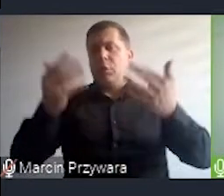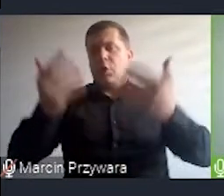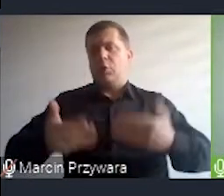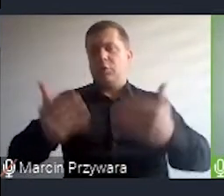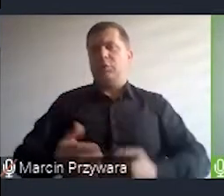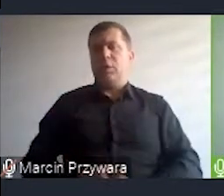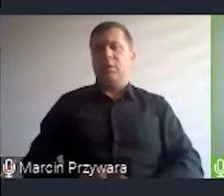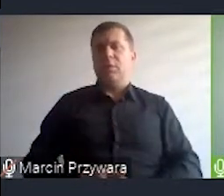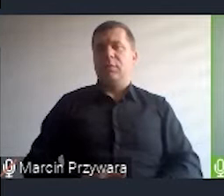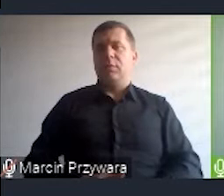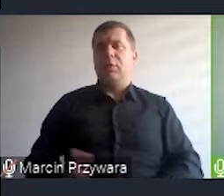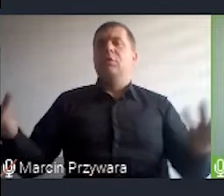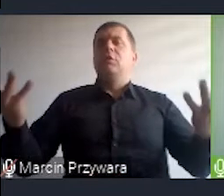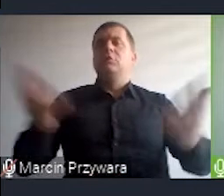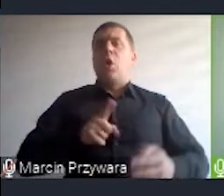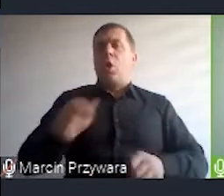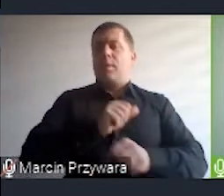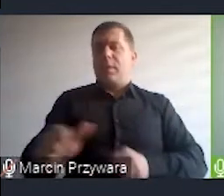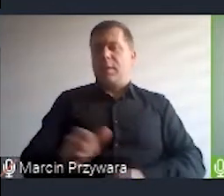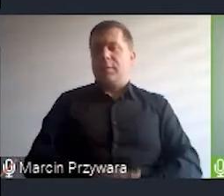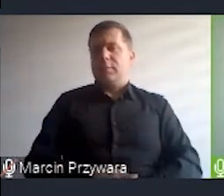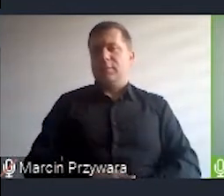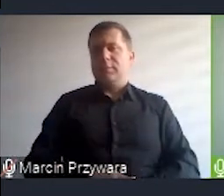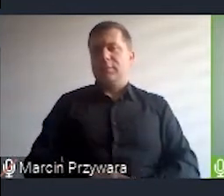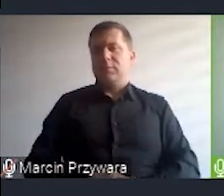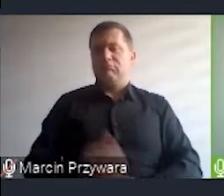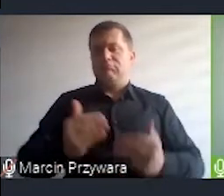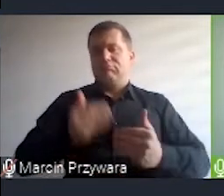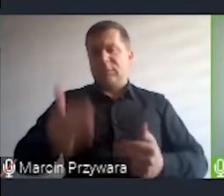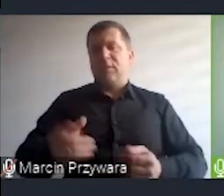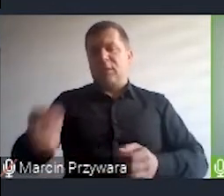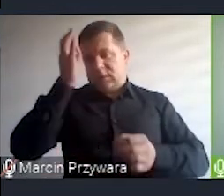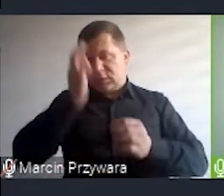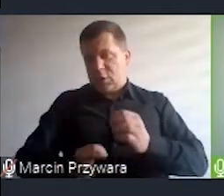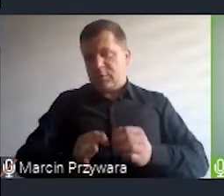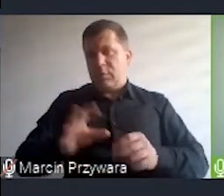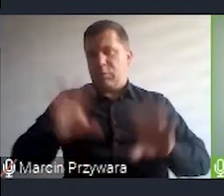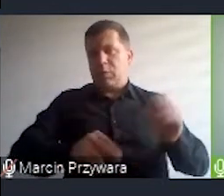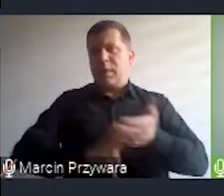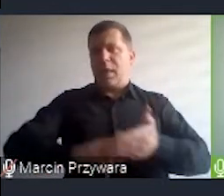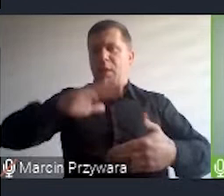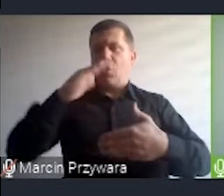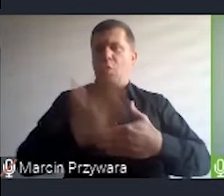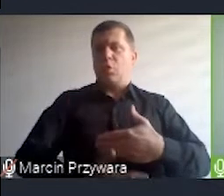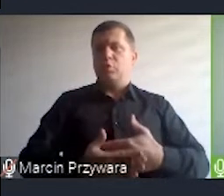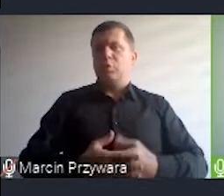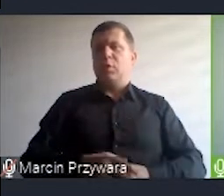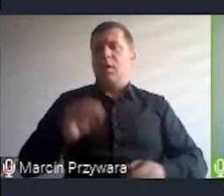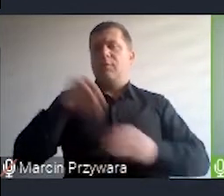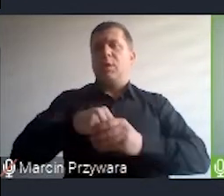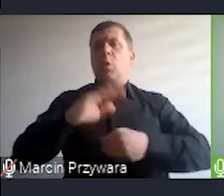Gzie one są? One są za szczegółowym budżetem na samym końcu w uzasadnieniach wydatków.